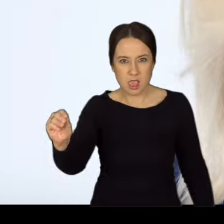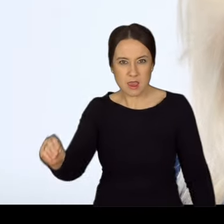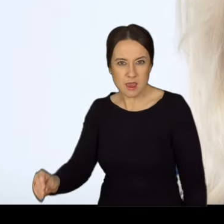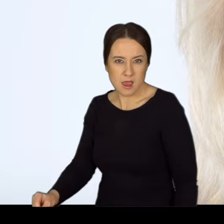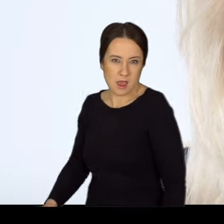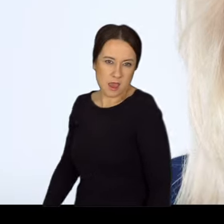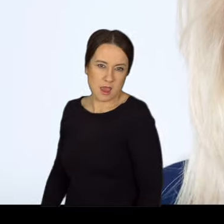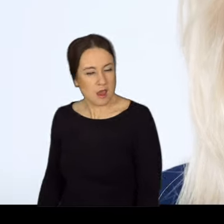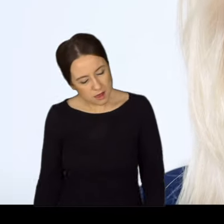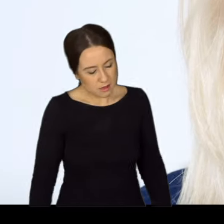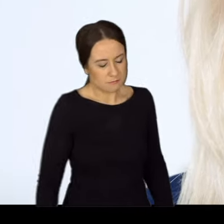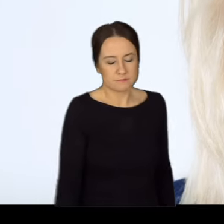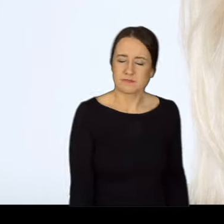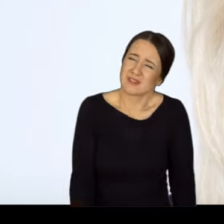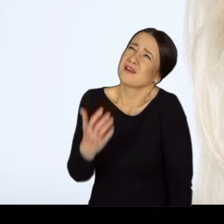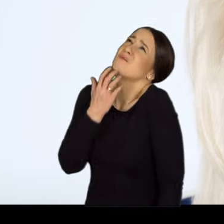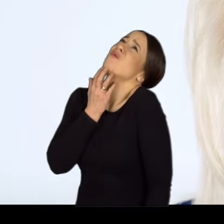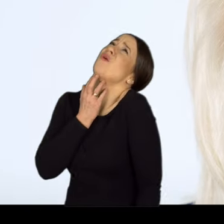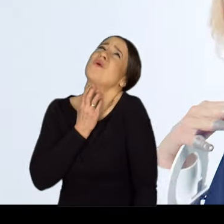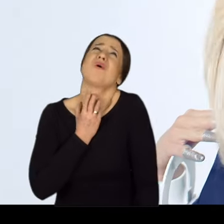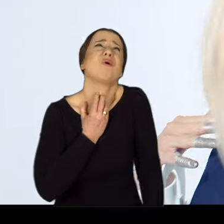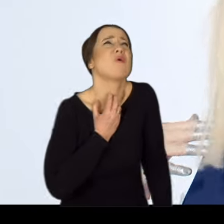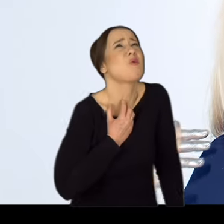I nie zatopi nas